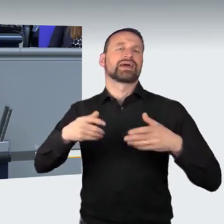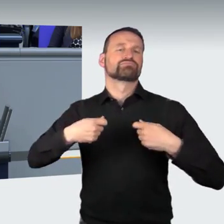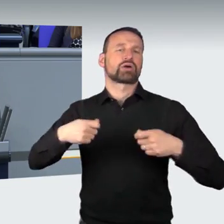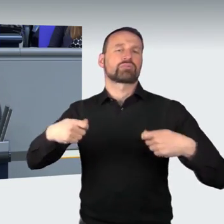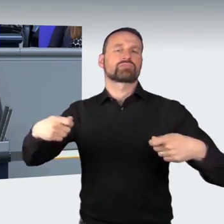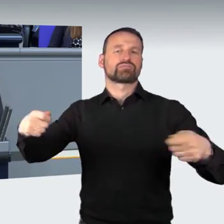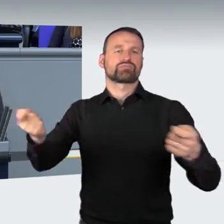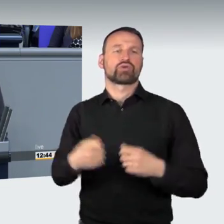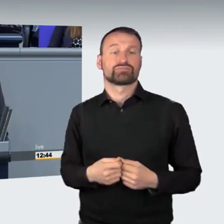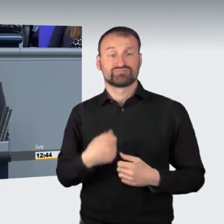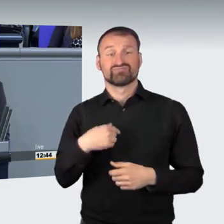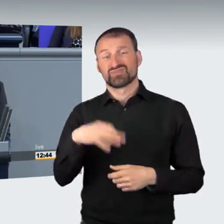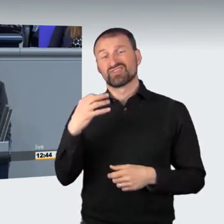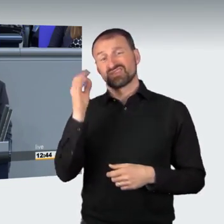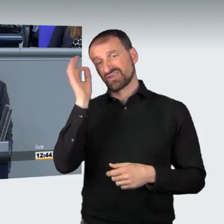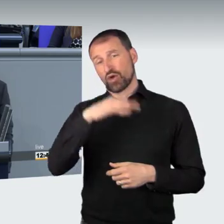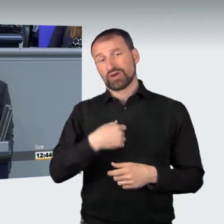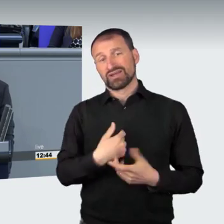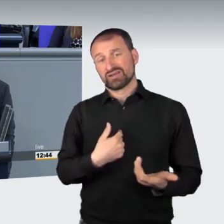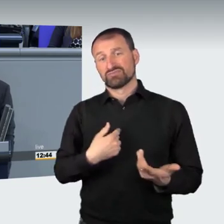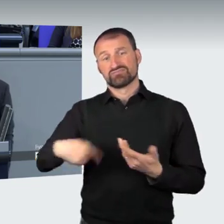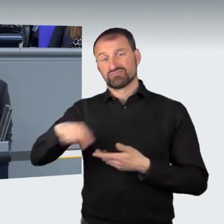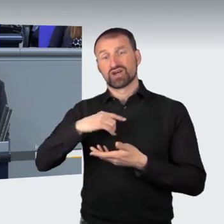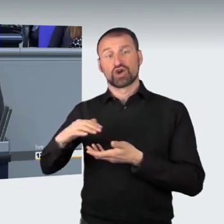um den Mietwohnungsbau anzukurbeln, meine Damen und Herren.